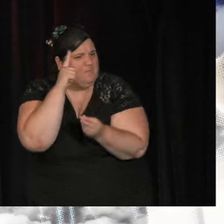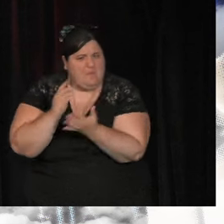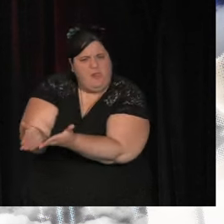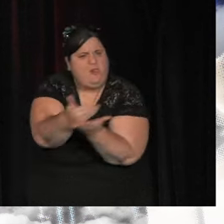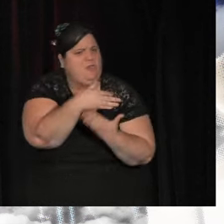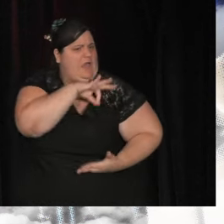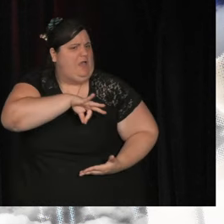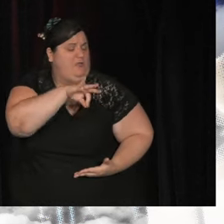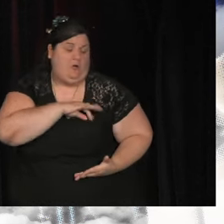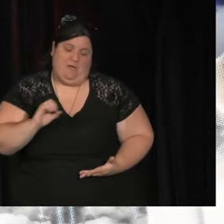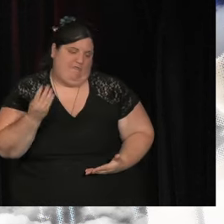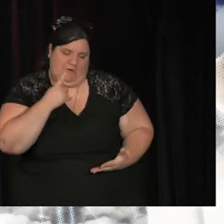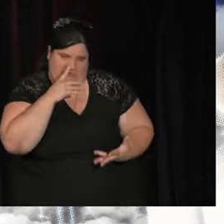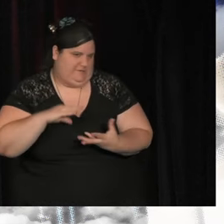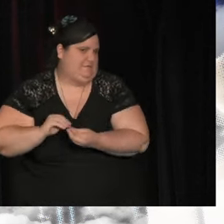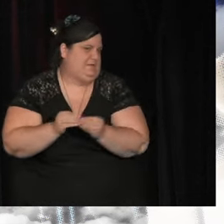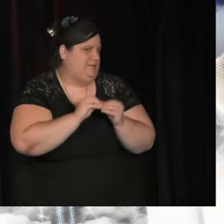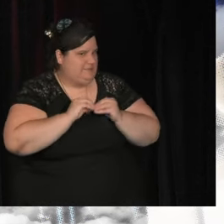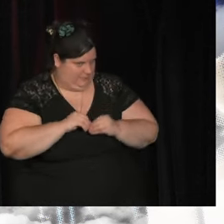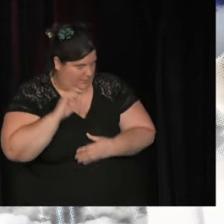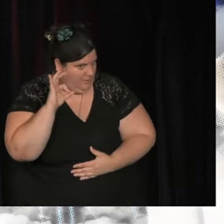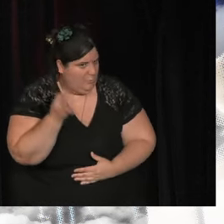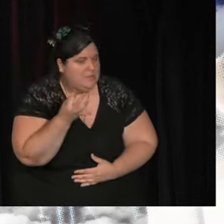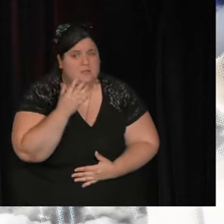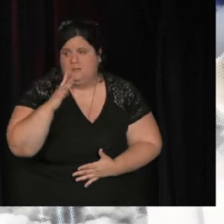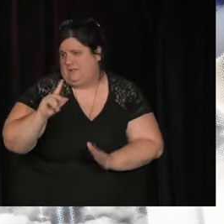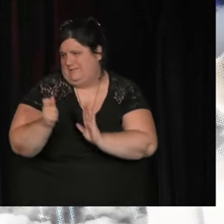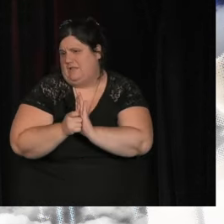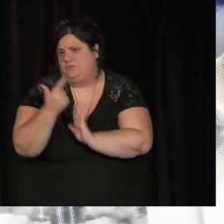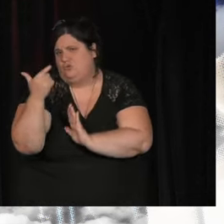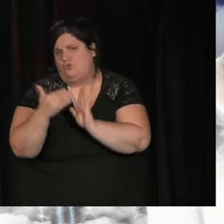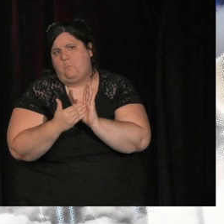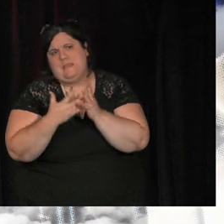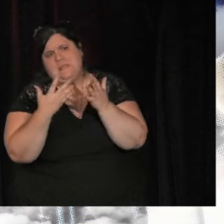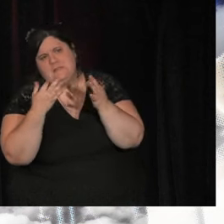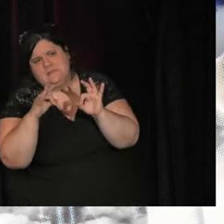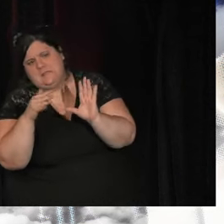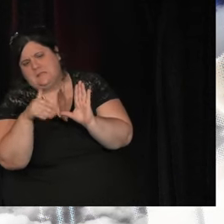Ça aussi, c'est vraiment quelque chose qu'on a vu à partir de la moitié des années 2010, toutes les polémiques qu'il y a